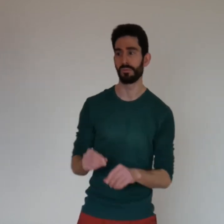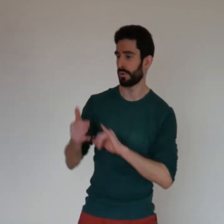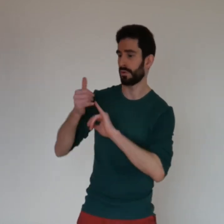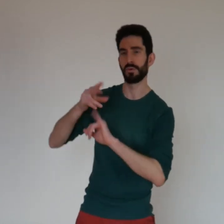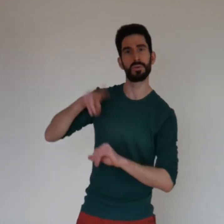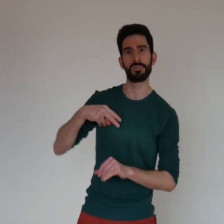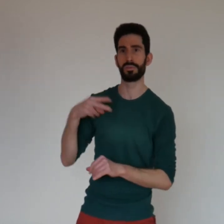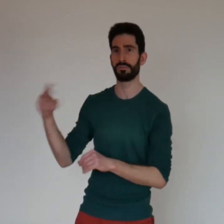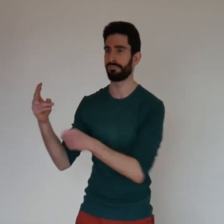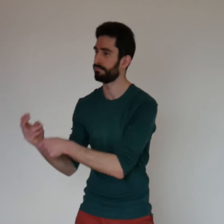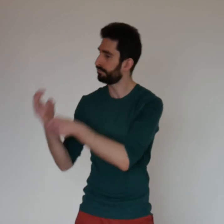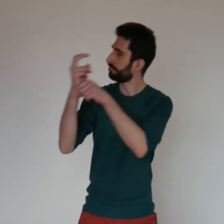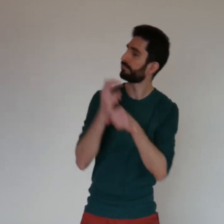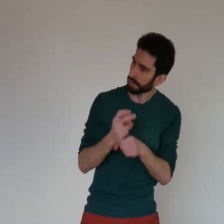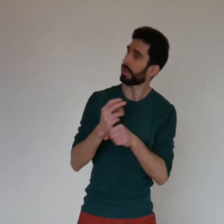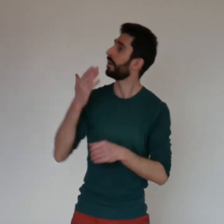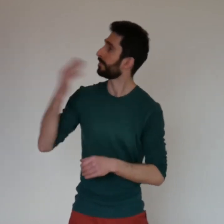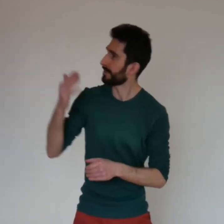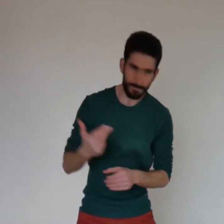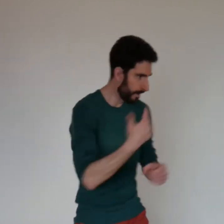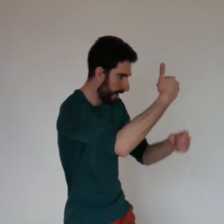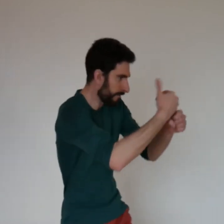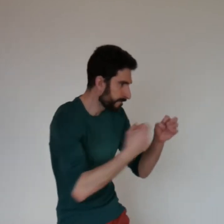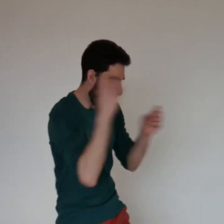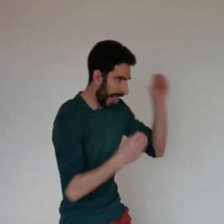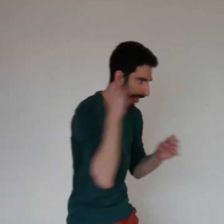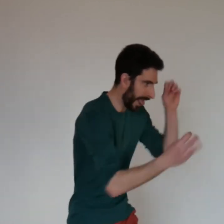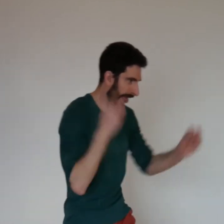qui me prête son appareil photo. Merci. *Se filme*